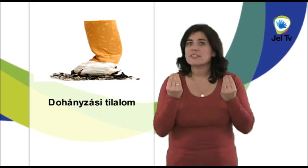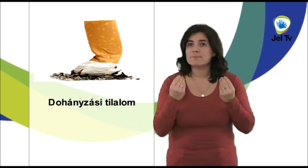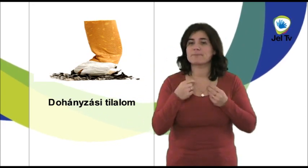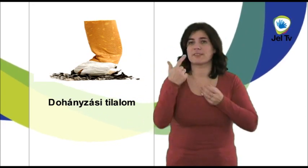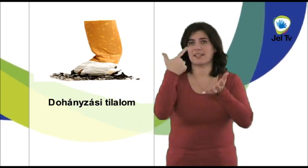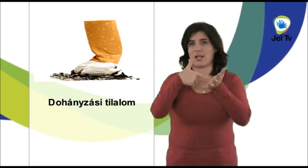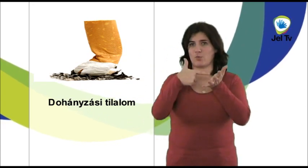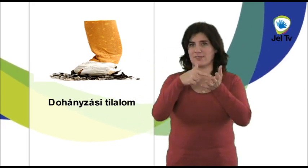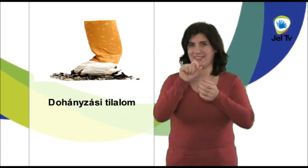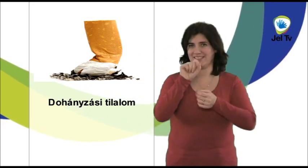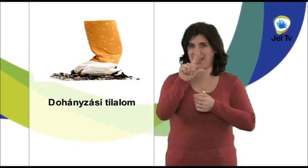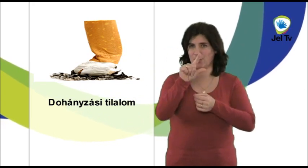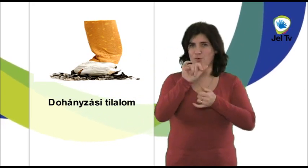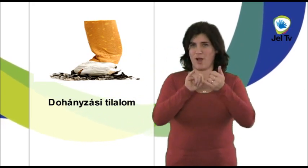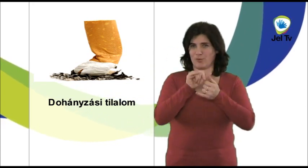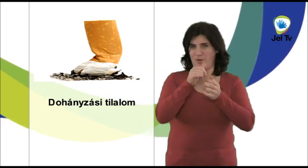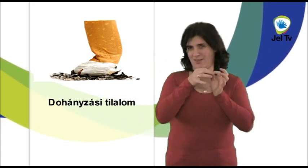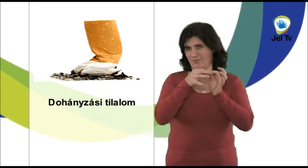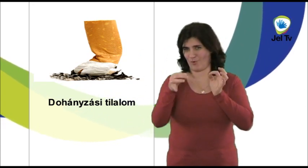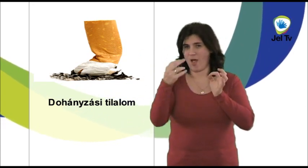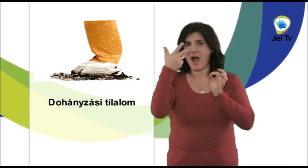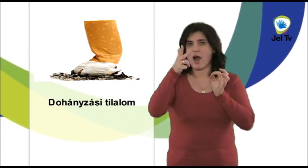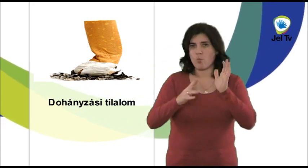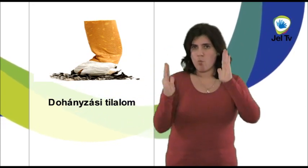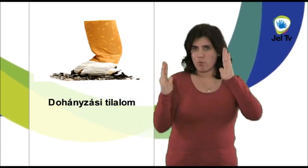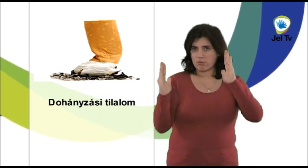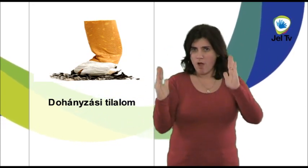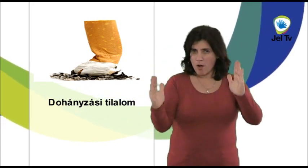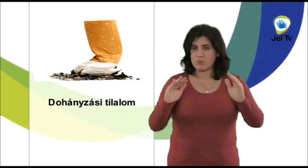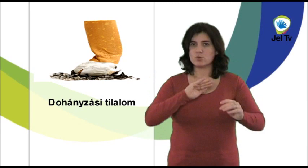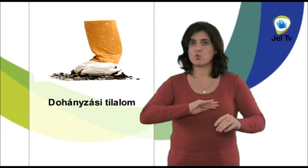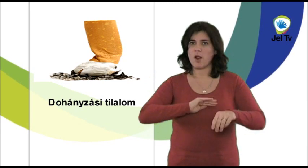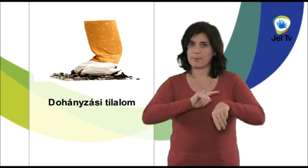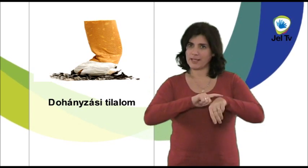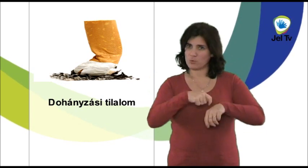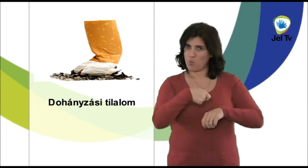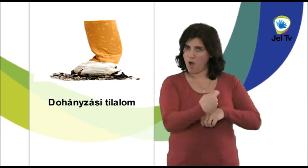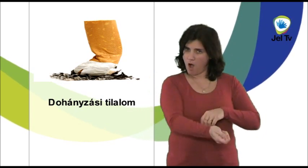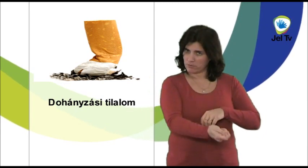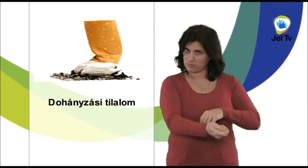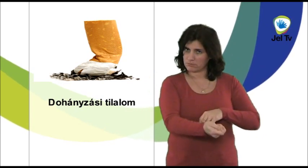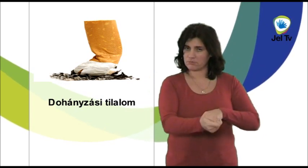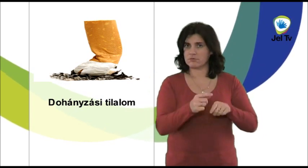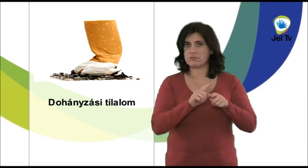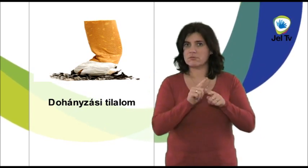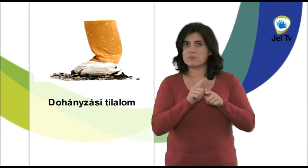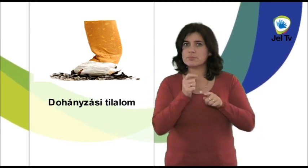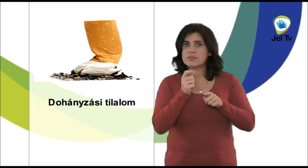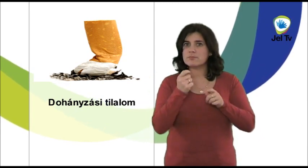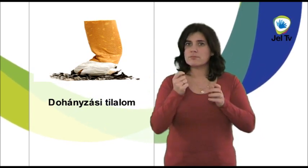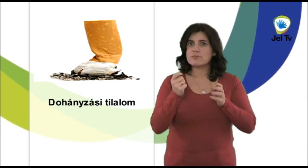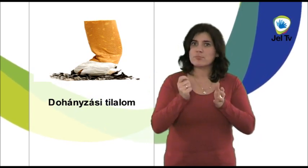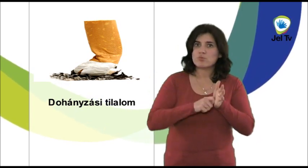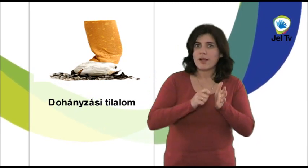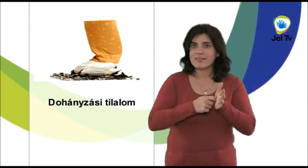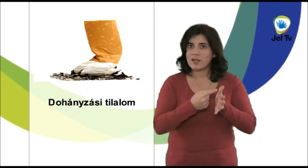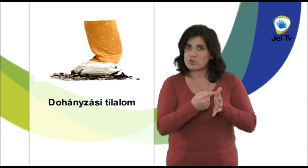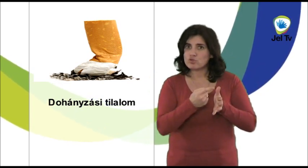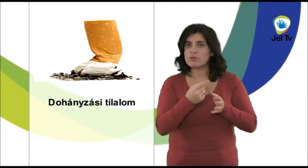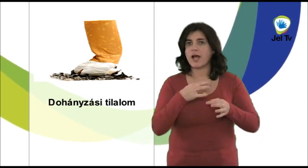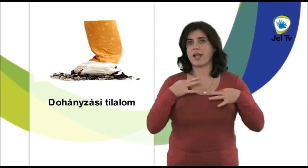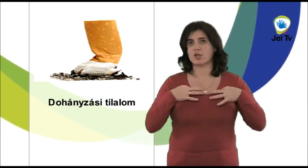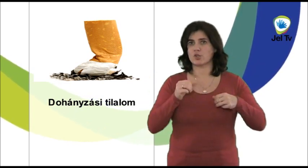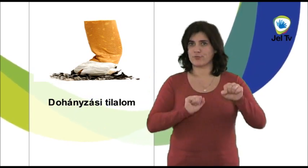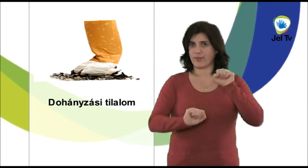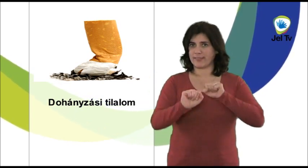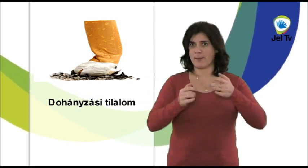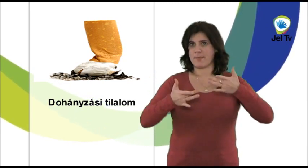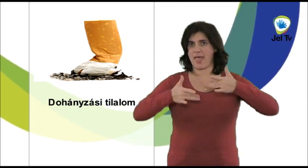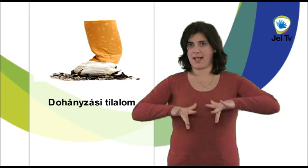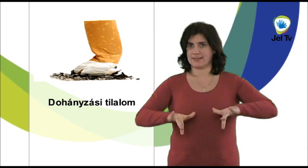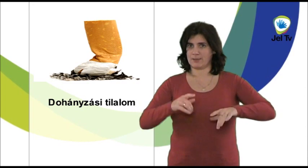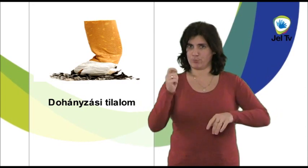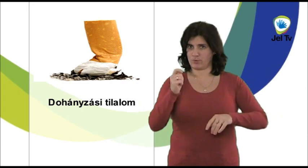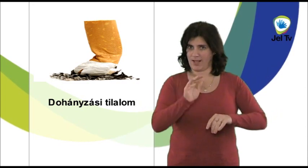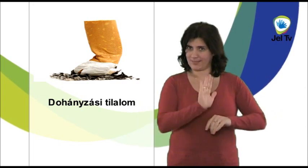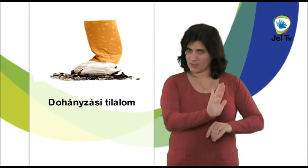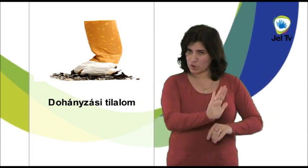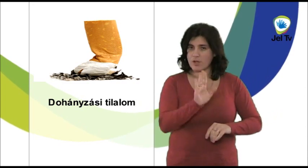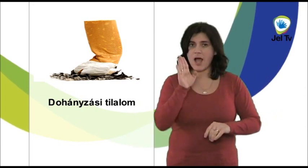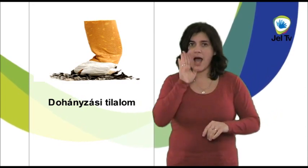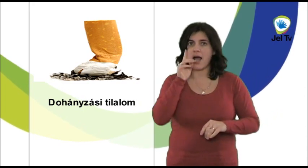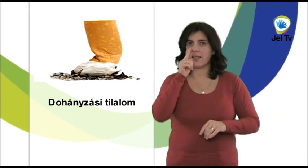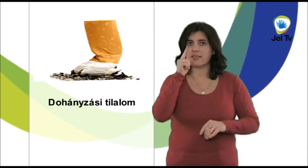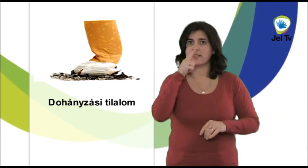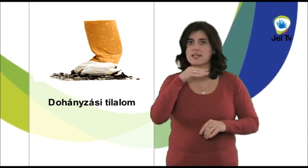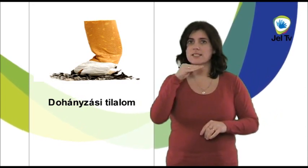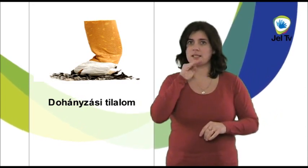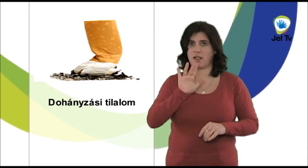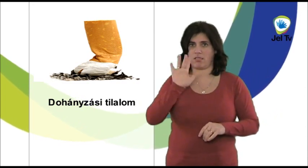2012. január elsejétől három hónap türelmi időt adnak, pénzbüntetés, egészségvédelmi helyzet büntetés ÁNTSZ-nak